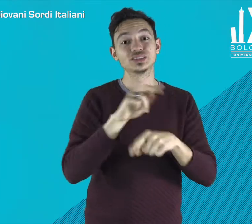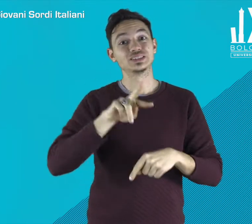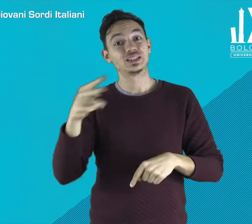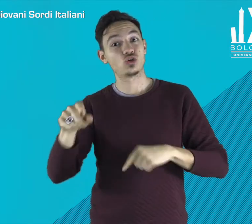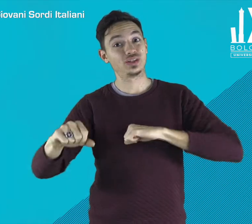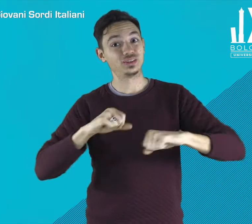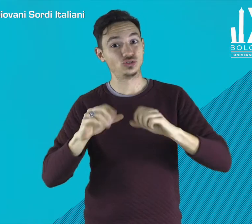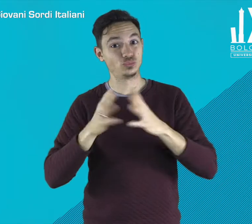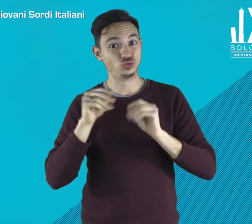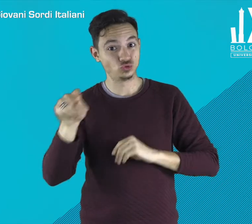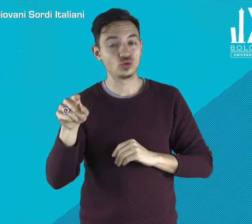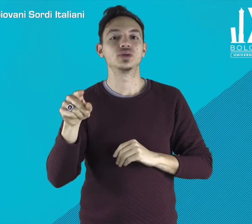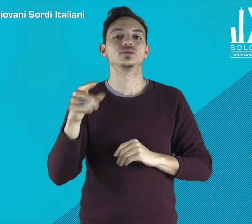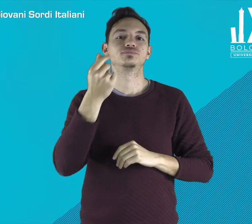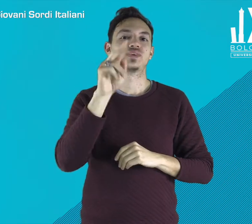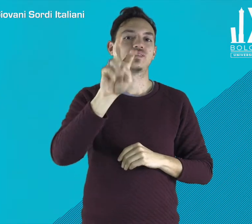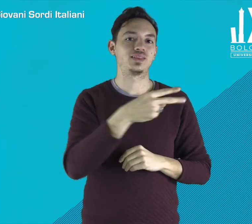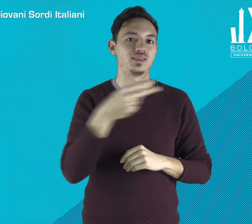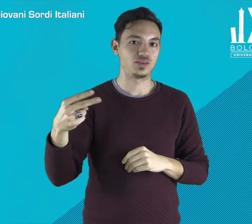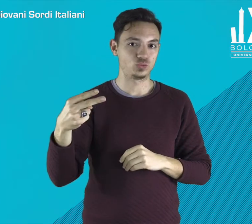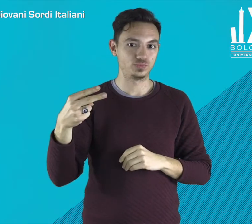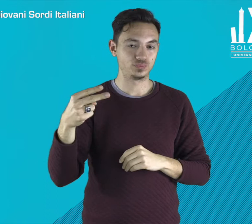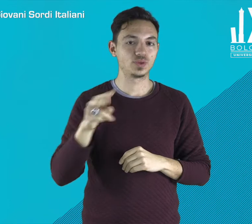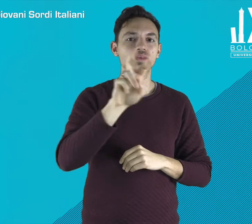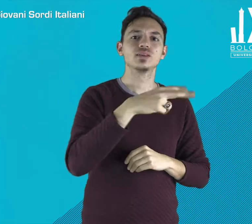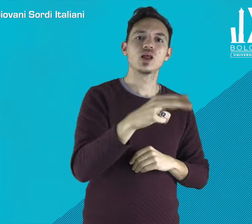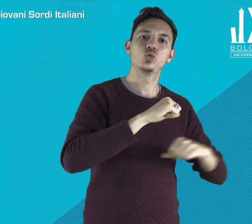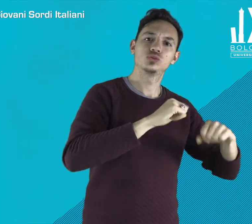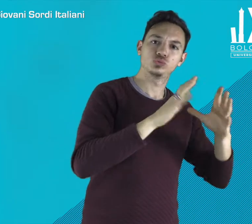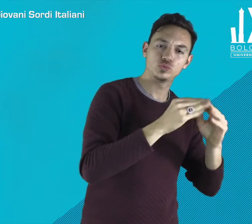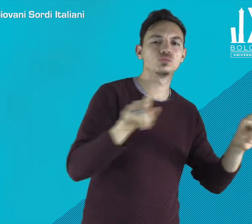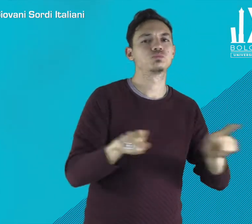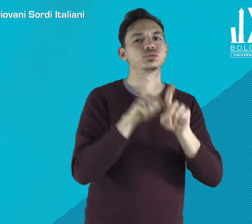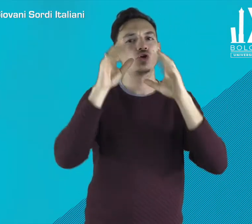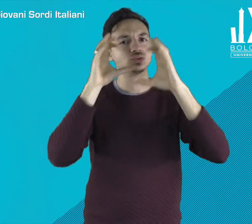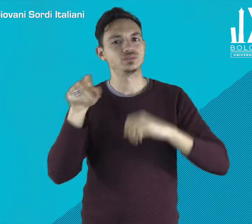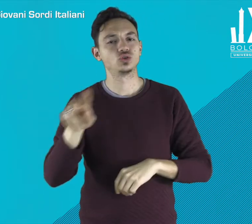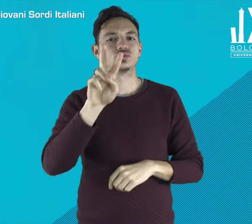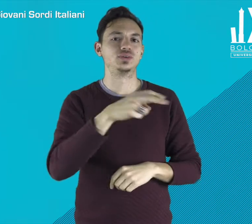mentre il secondo dirigente dovrà pagare 20€ lo stesso vale per gli osservatori